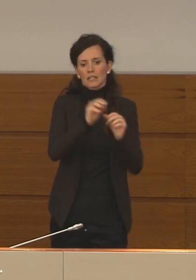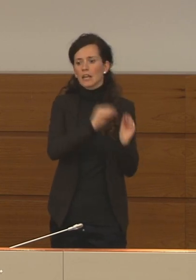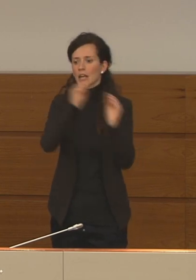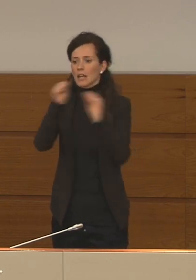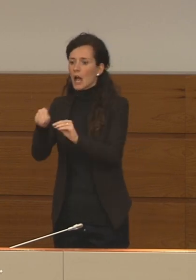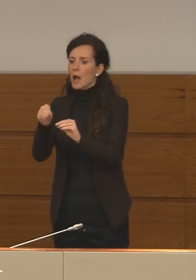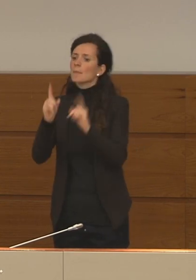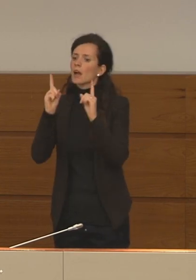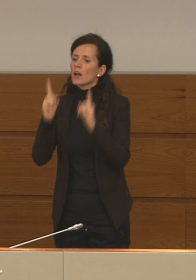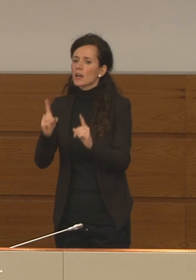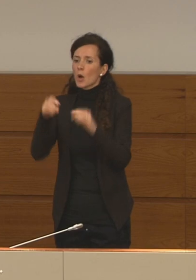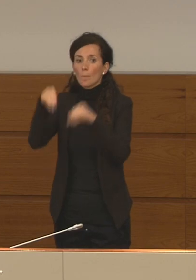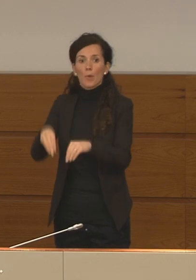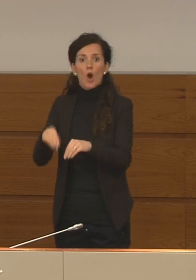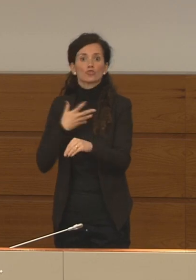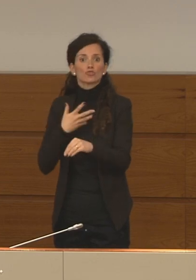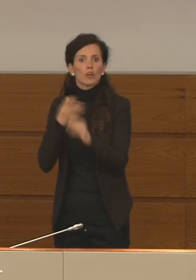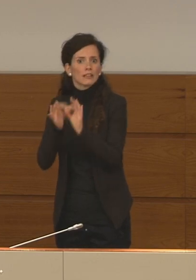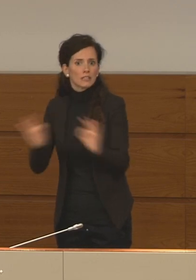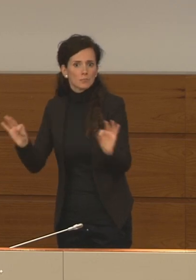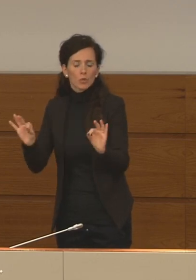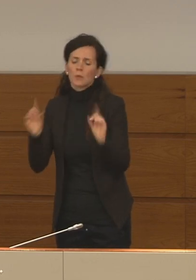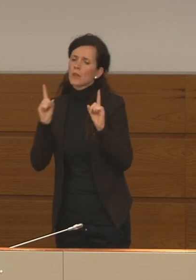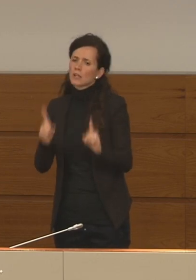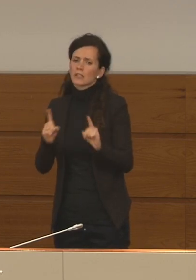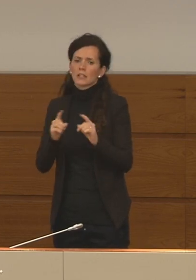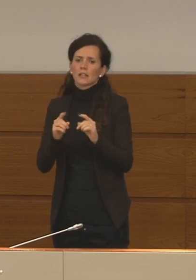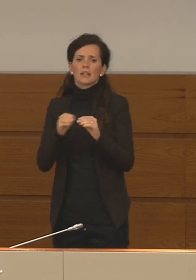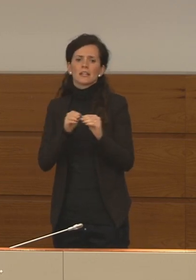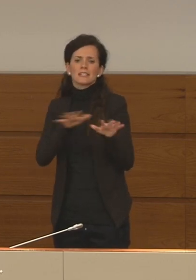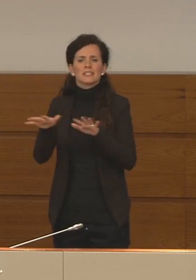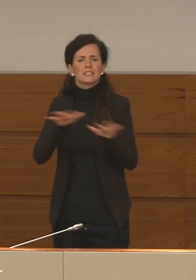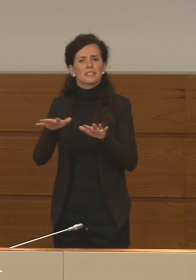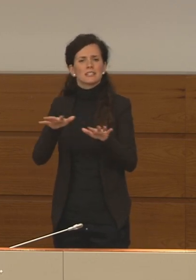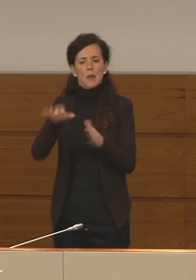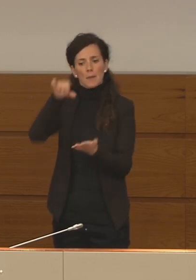posti secondo quello che è il sistema previsto dalla Centrale Remota di